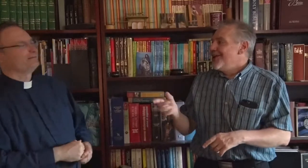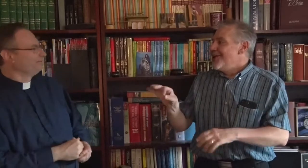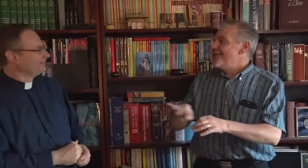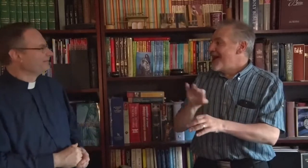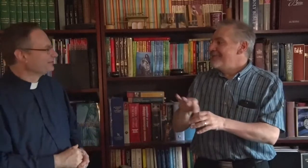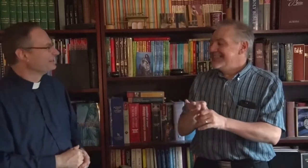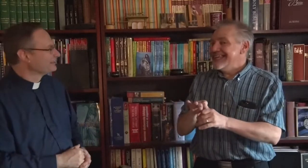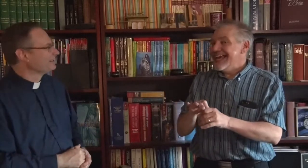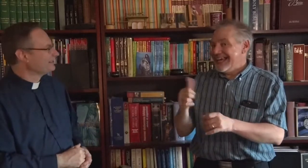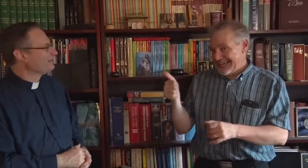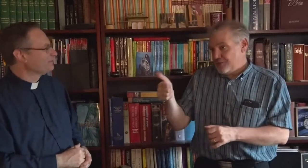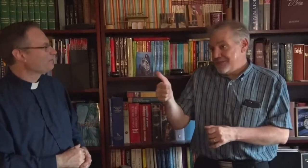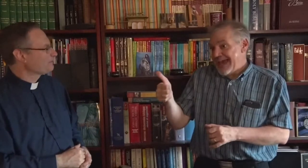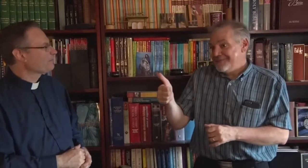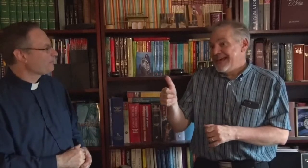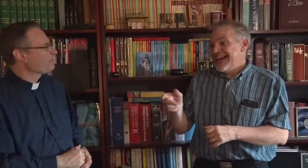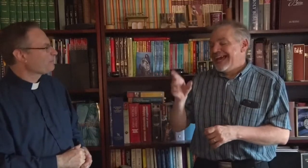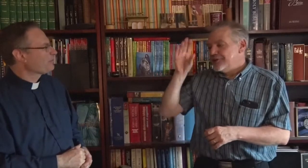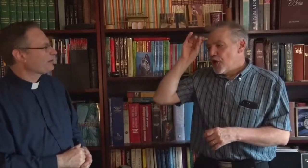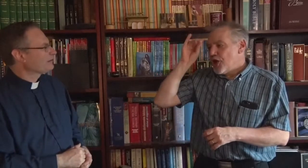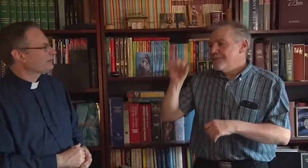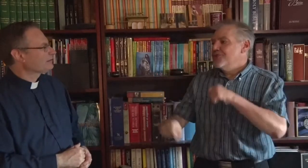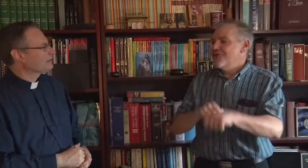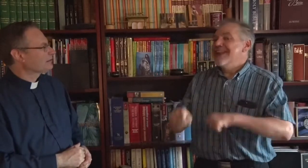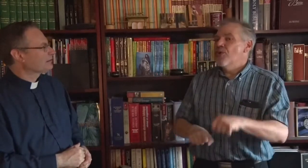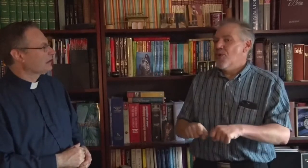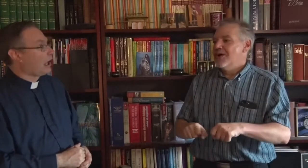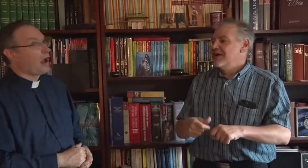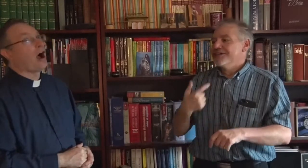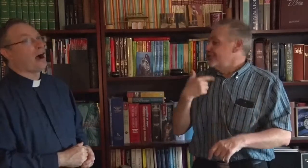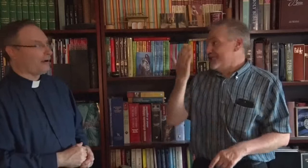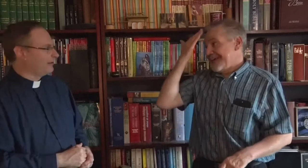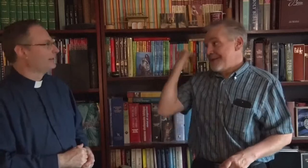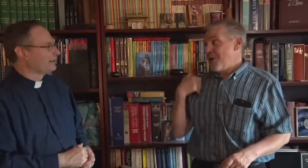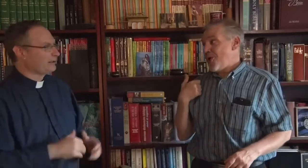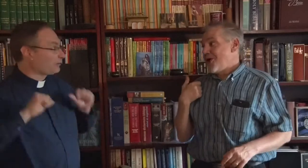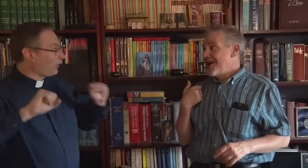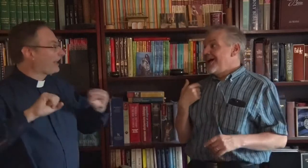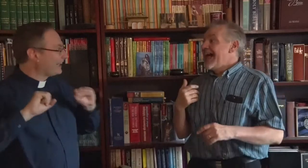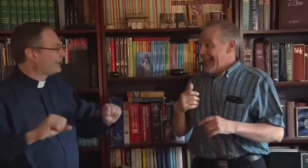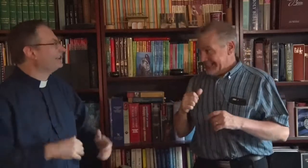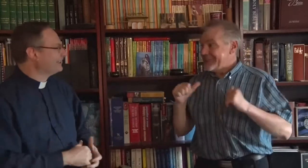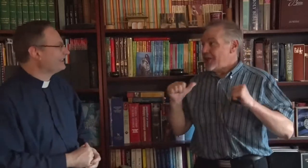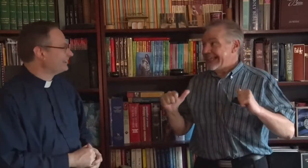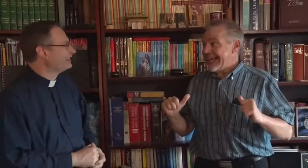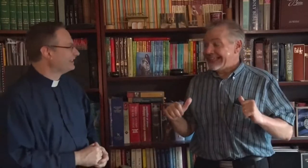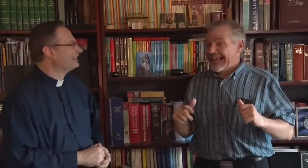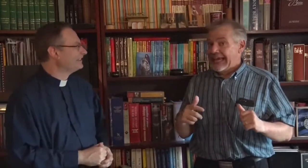Le pharmacien lui-même est un homme de vélo. Je ne savais pas… donc un athlète? Un athlète…